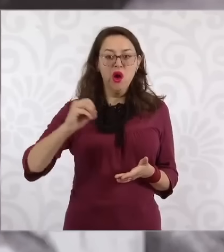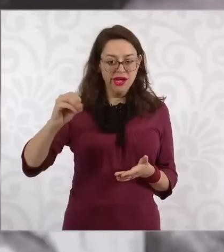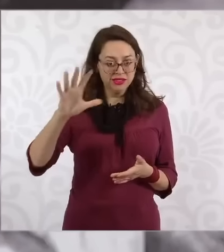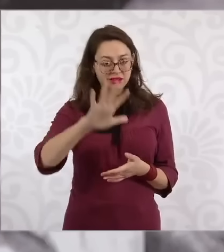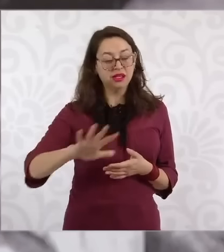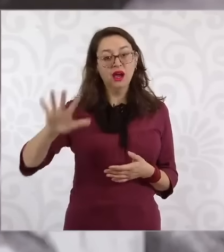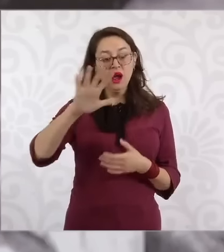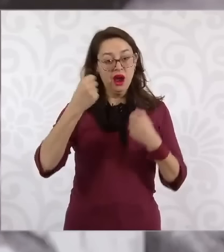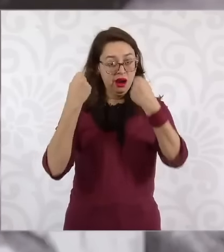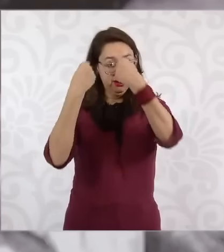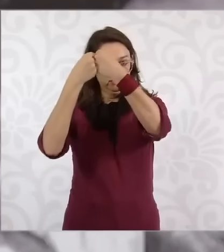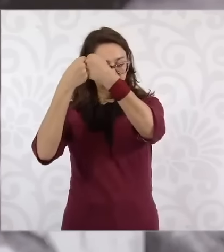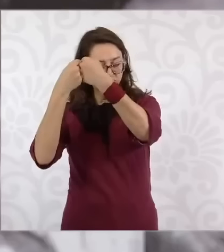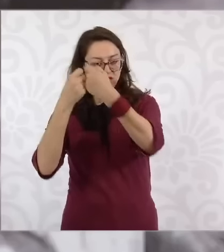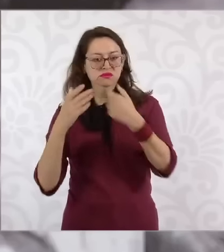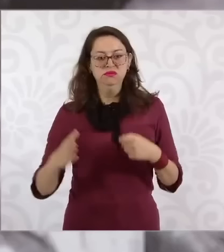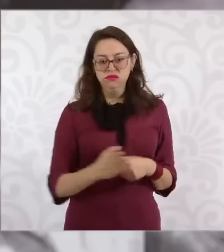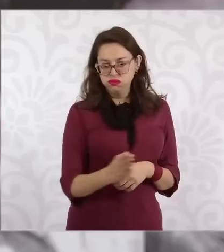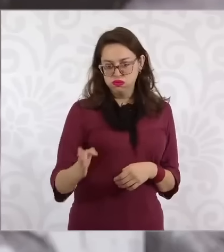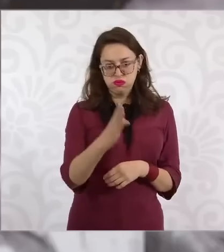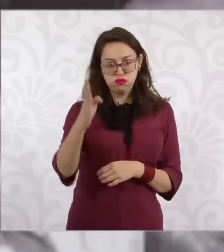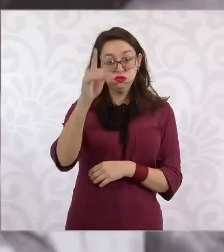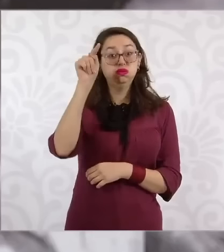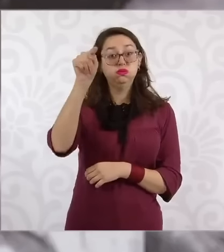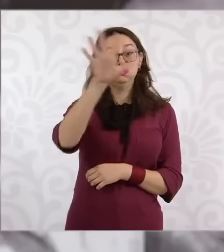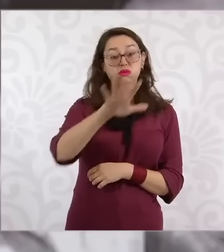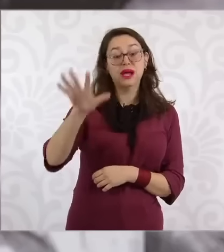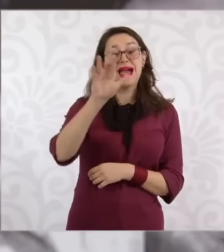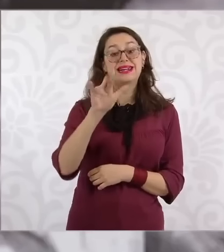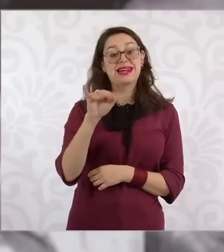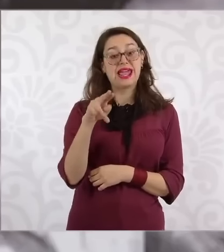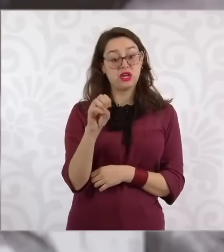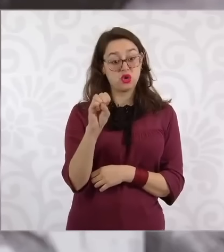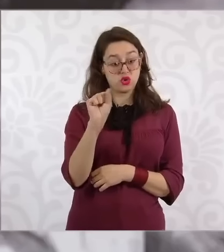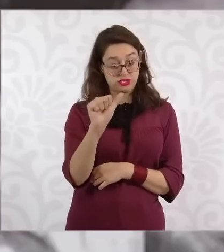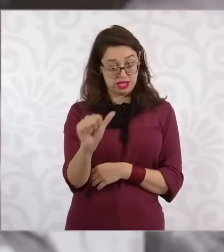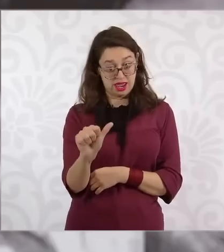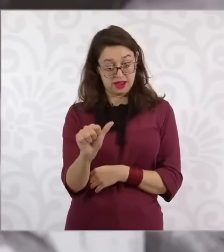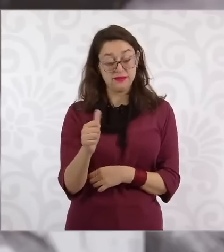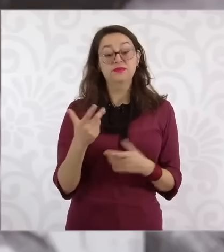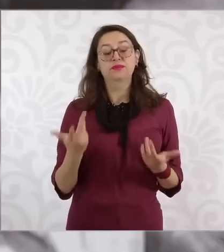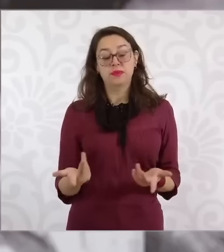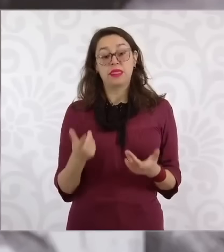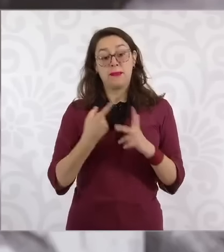hacia la frontera, que es llegando hasta Reinosa. Entonces empieza desde la parte sur de Tamaulipas,